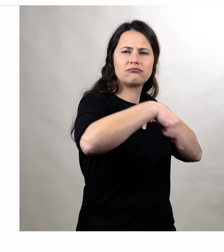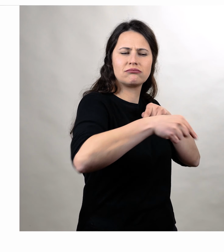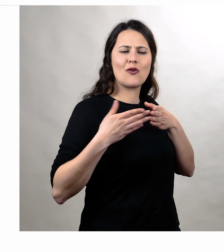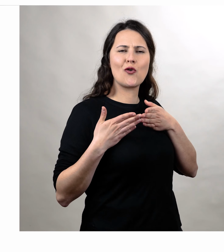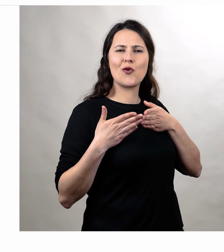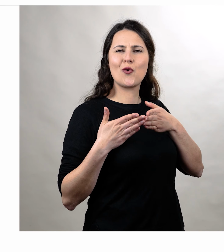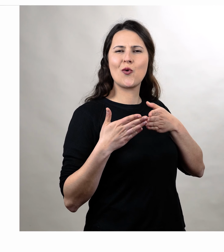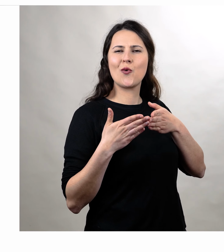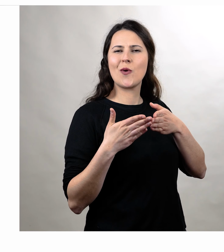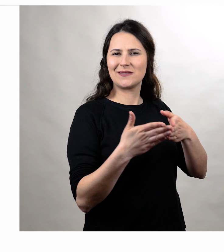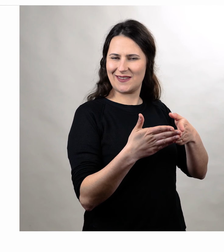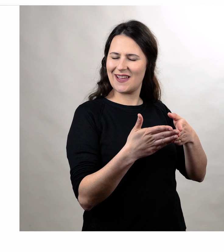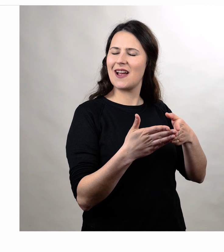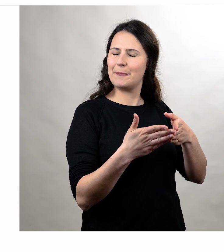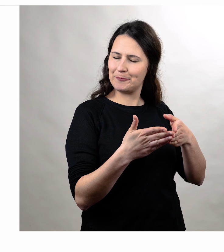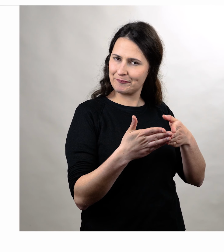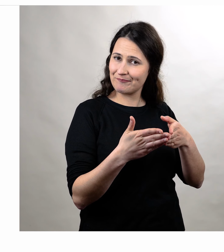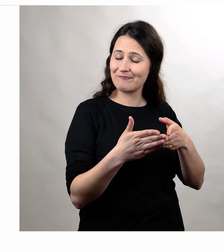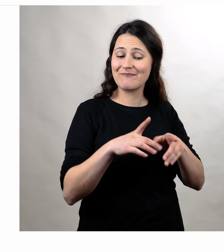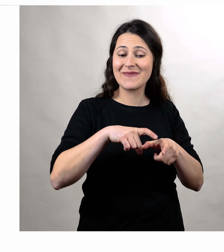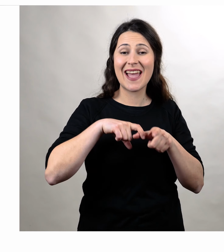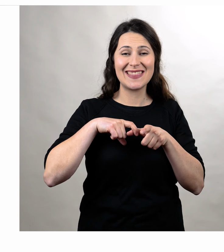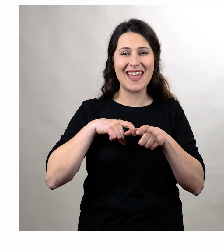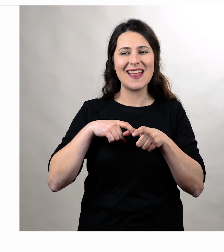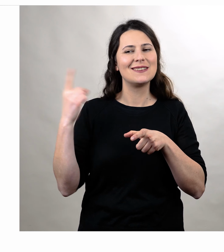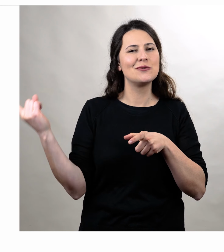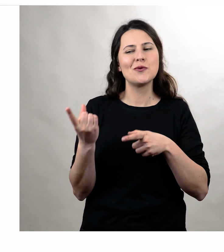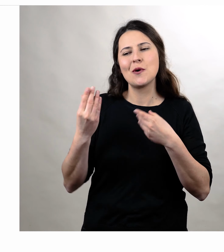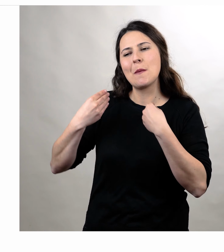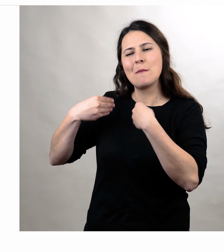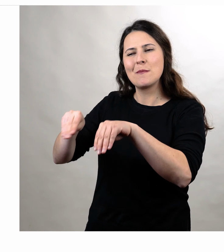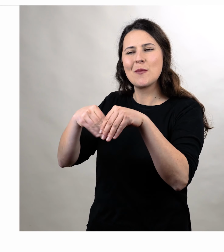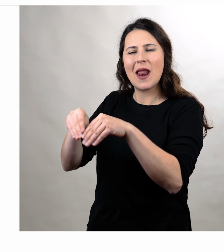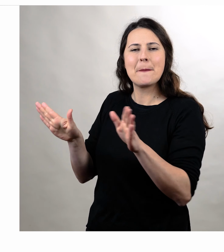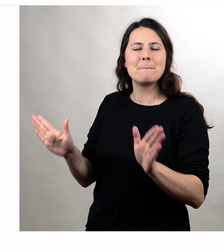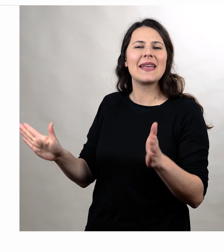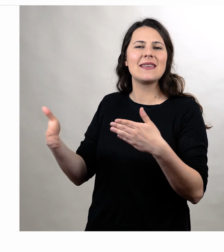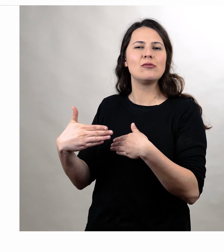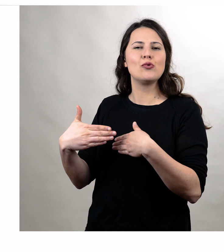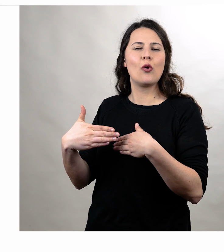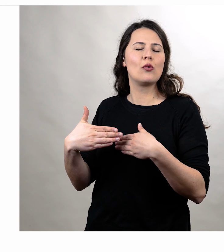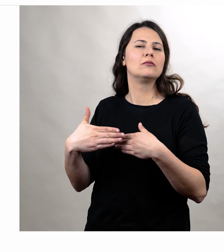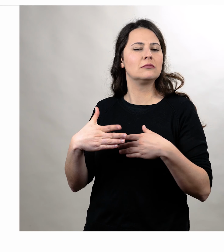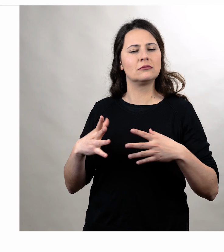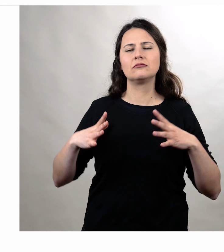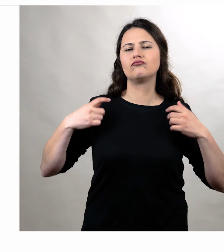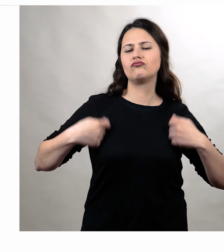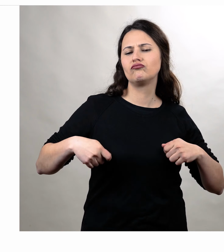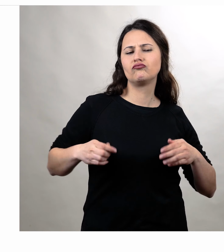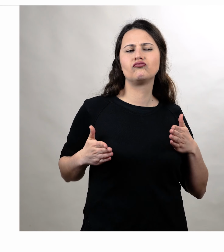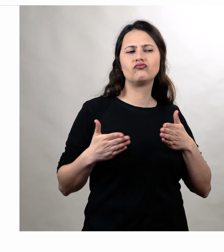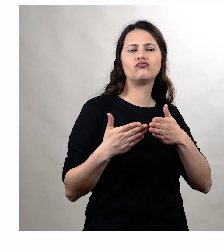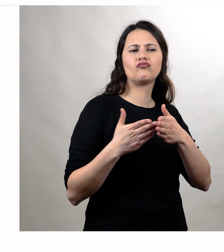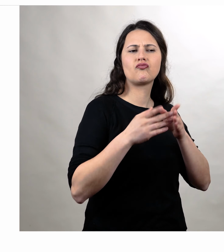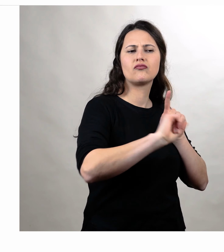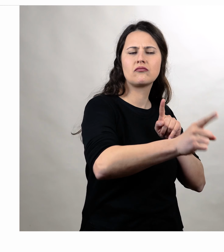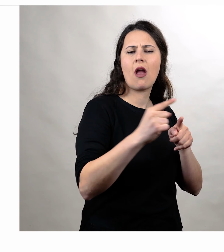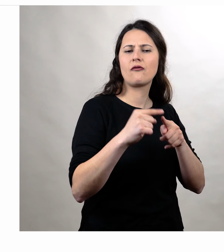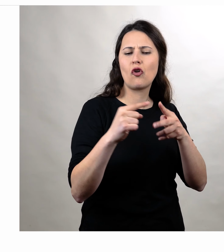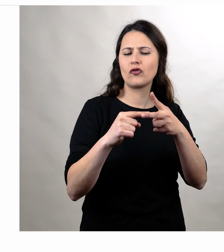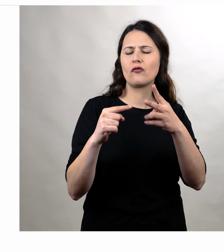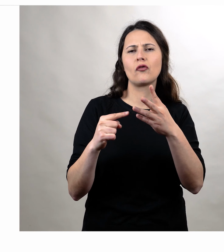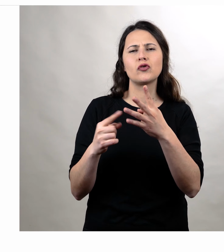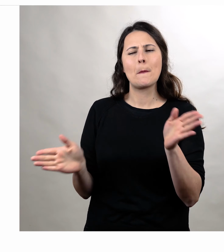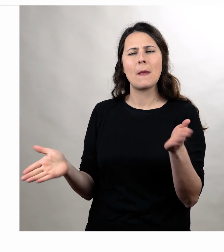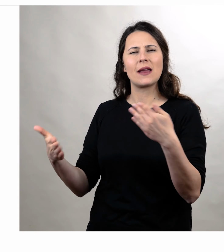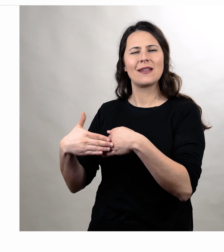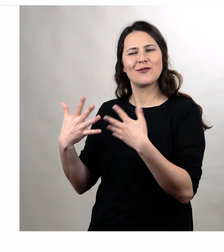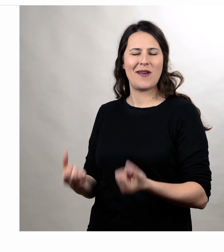Οι εταιρείες αυτές πωλούν διάφορα πακέτα κρουαζιέρας στους ταξιδιώτες.